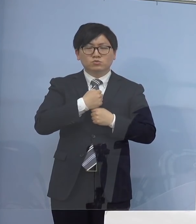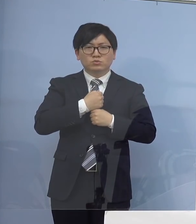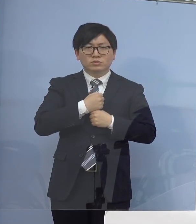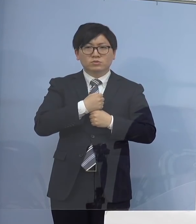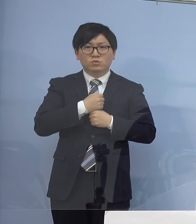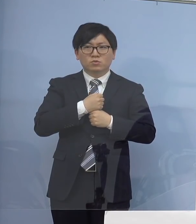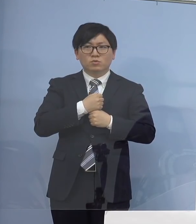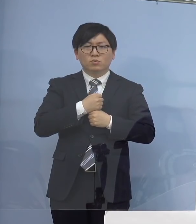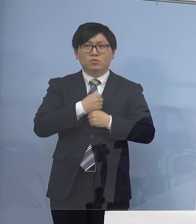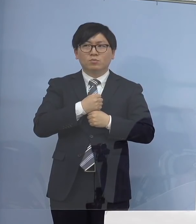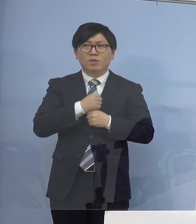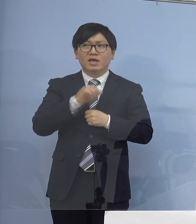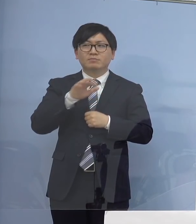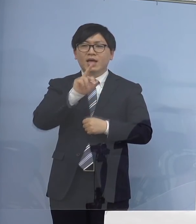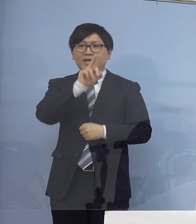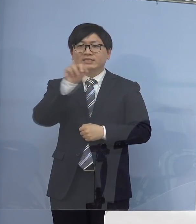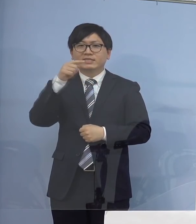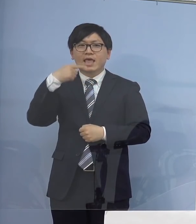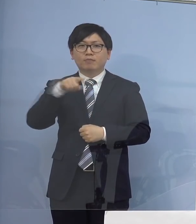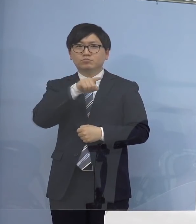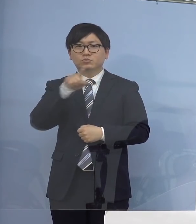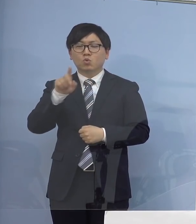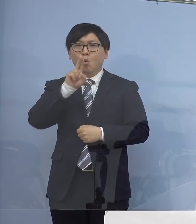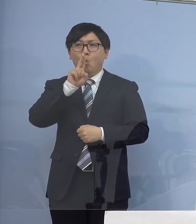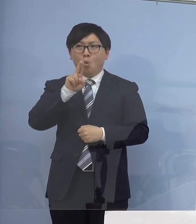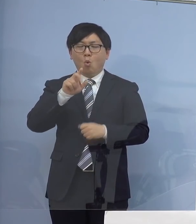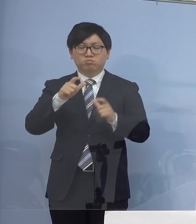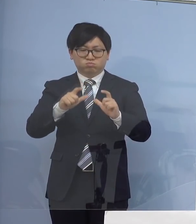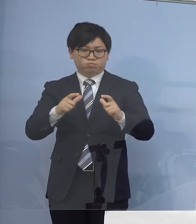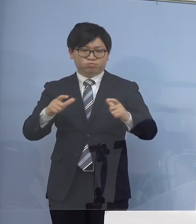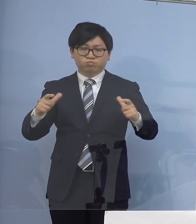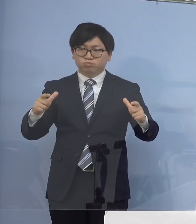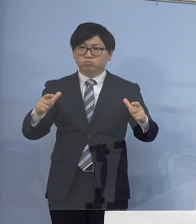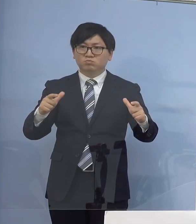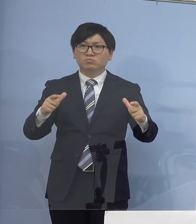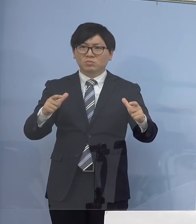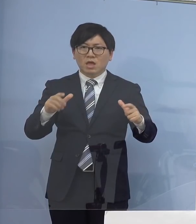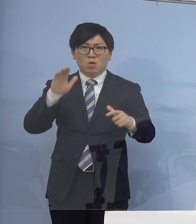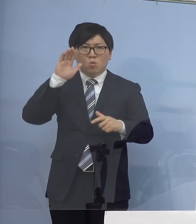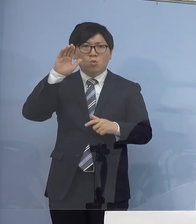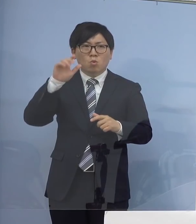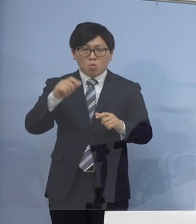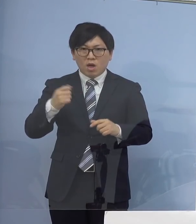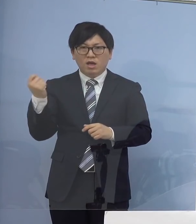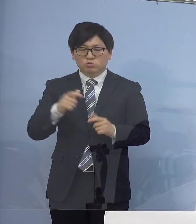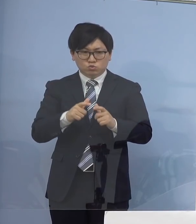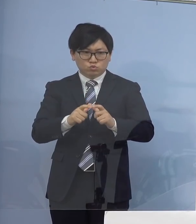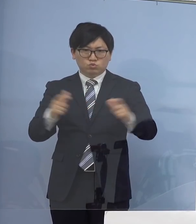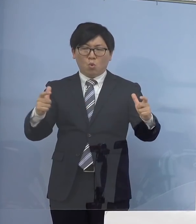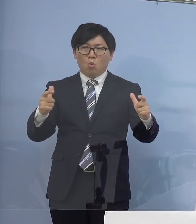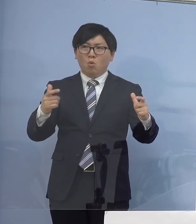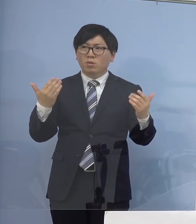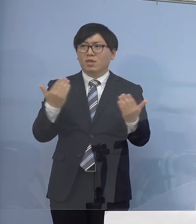今は「漸増」というところになっているものを 「急増」というね こうした形にどうしていくのか